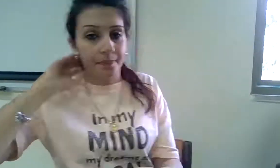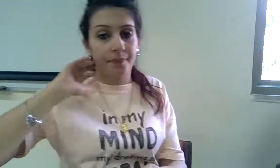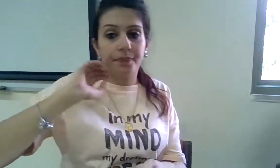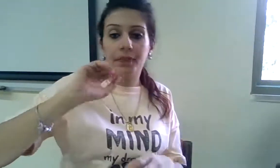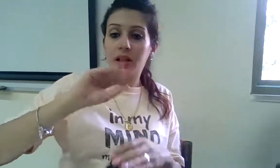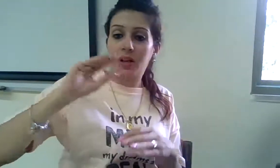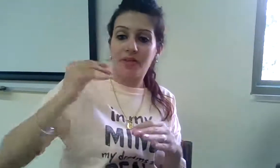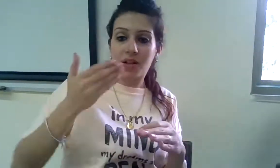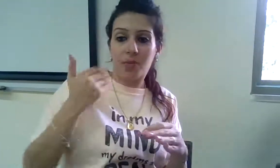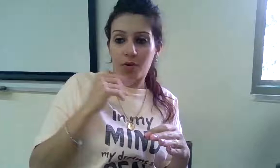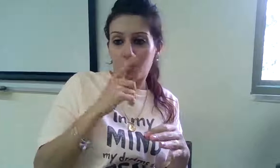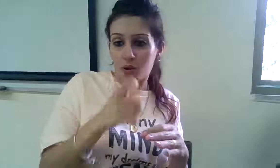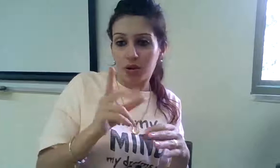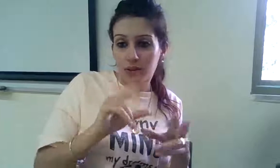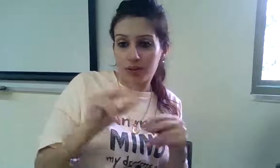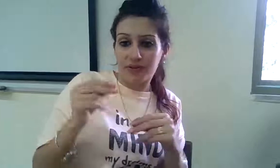كأساس هذا الشراكة